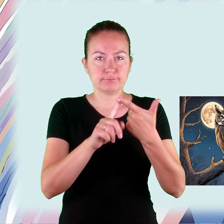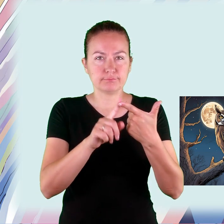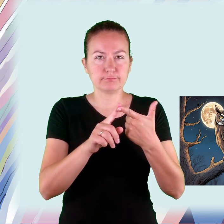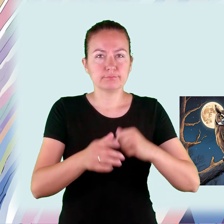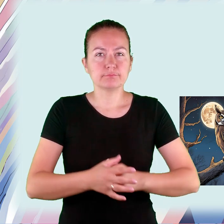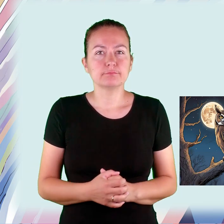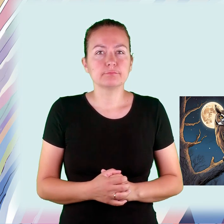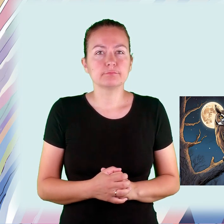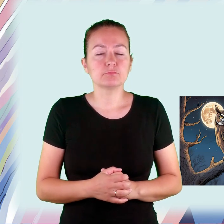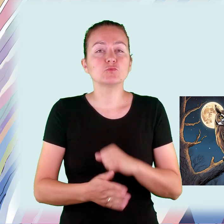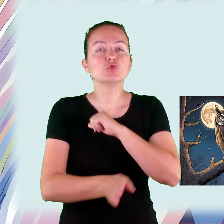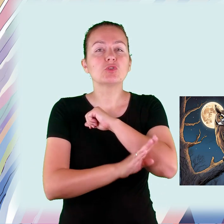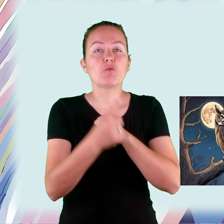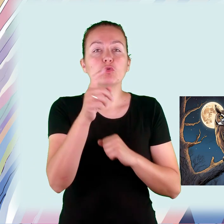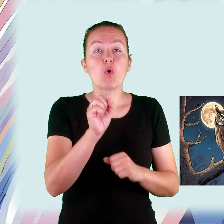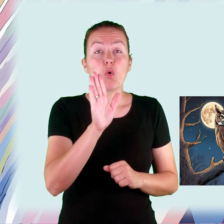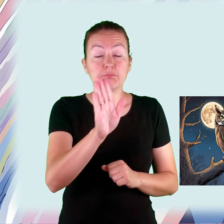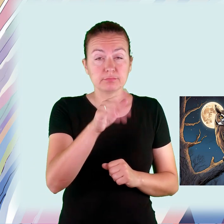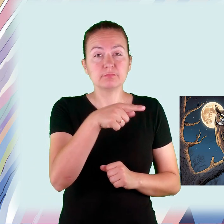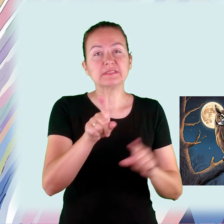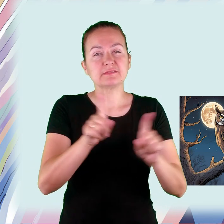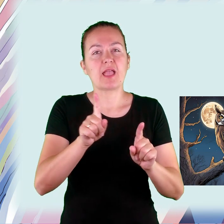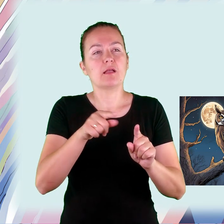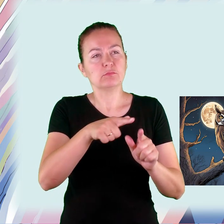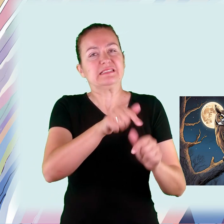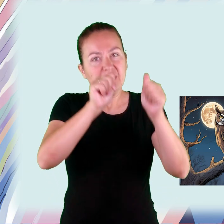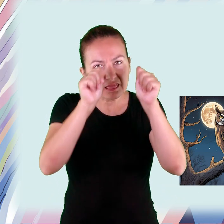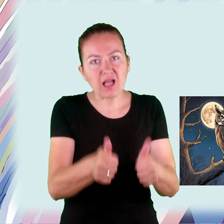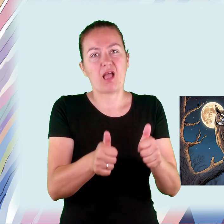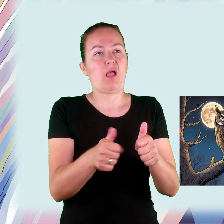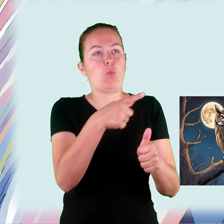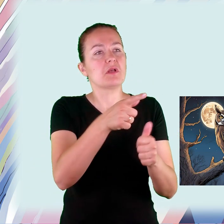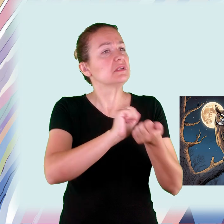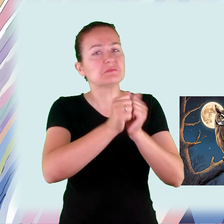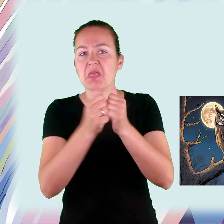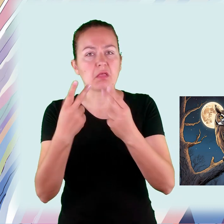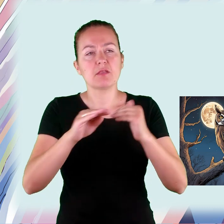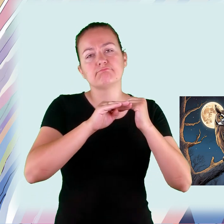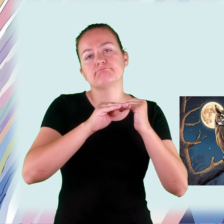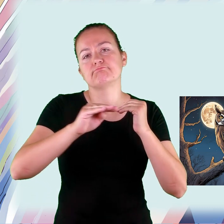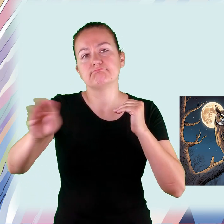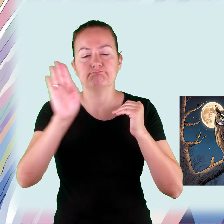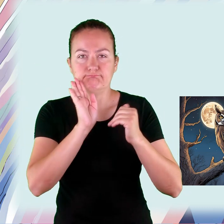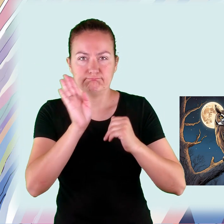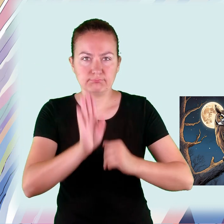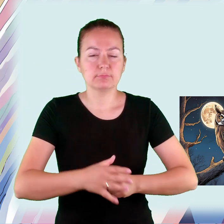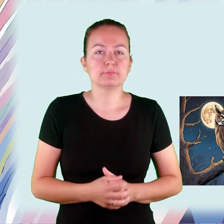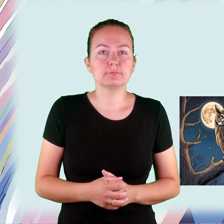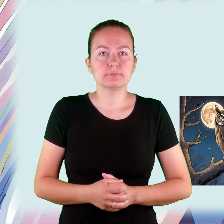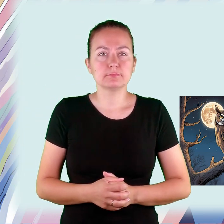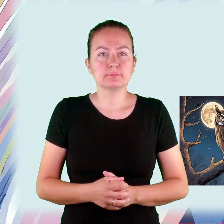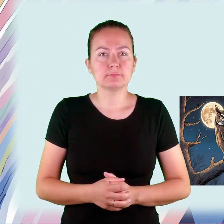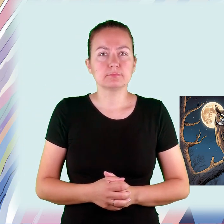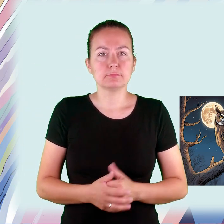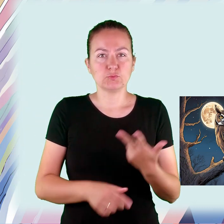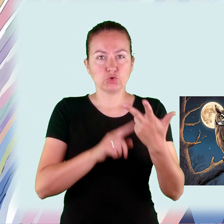2. dąb jest alegorią stałości, niezmienności (braku zmian)